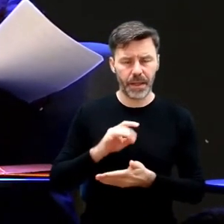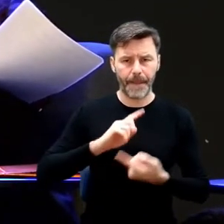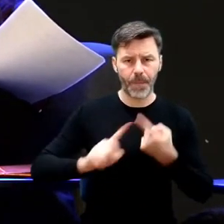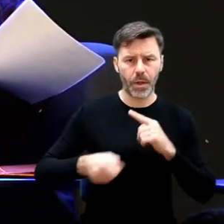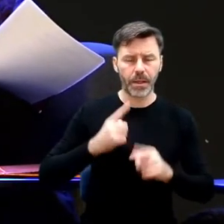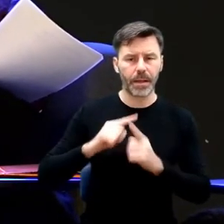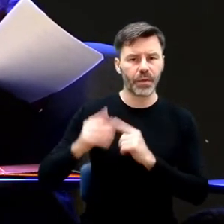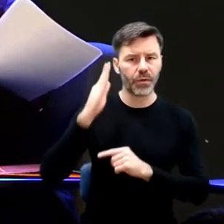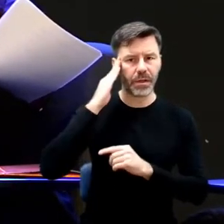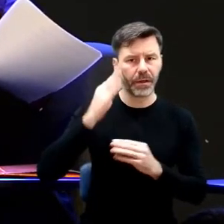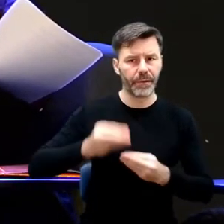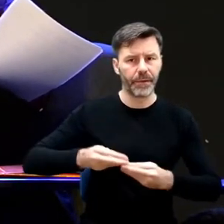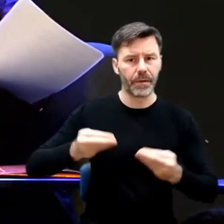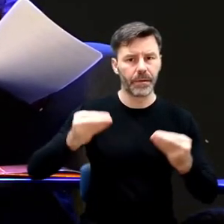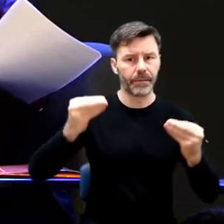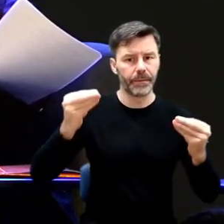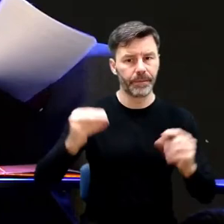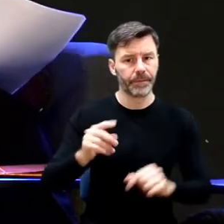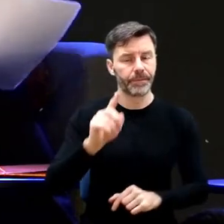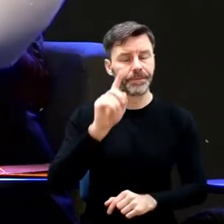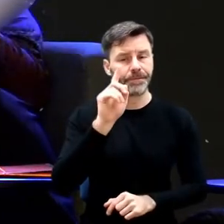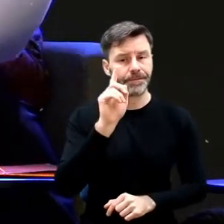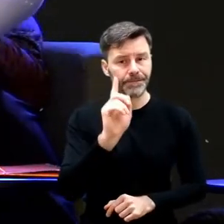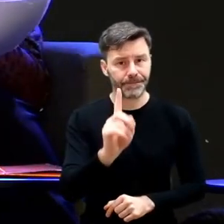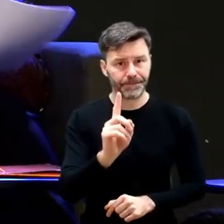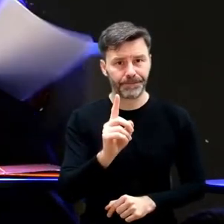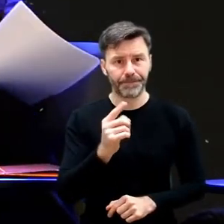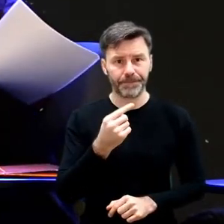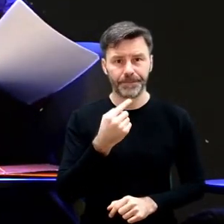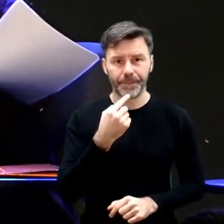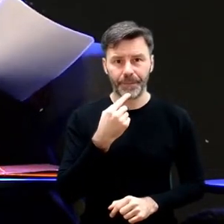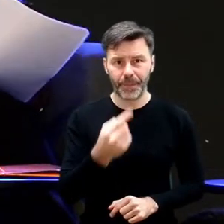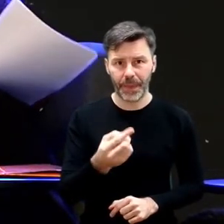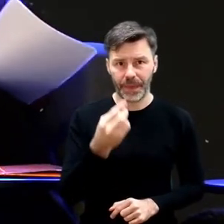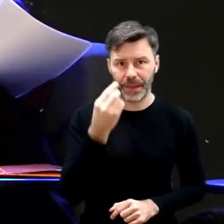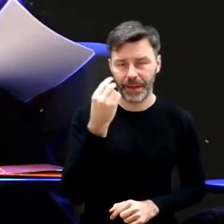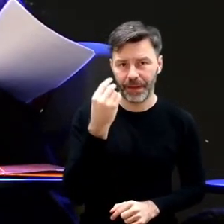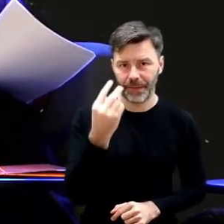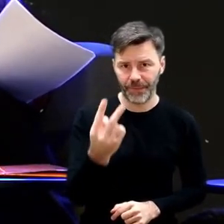Ale pozwolę sobie na dwie takie jednak wstawki teoretyczne.